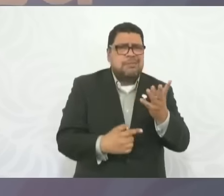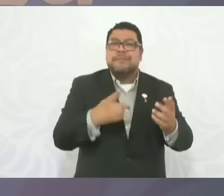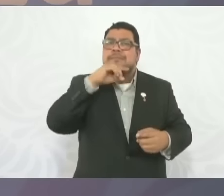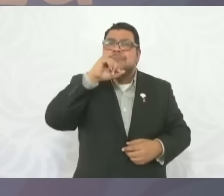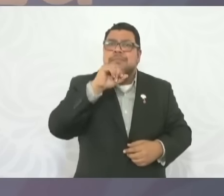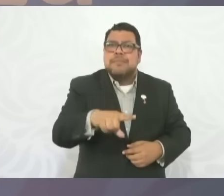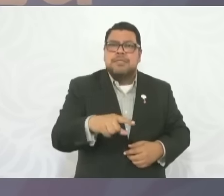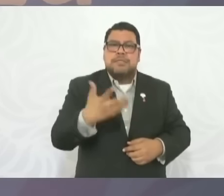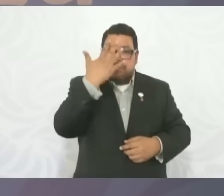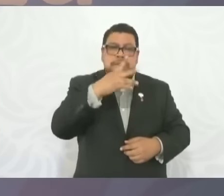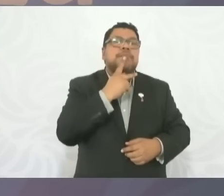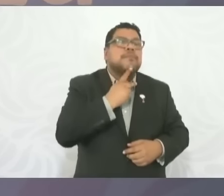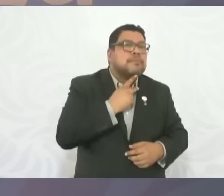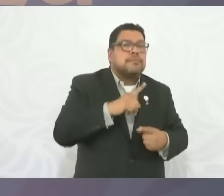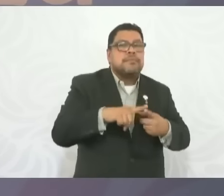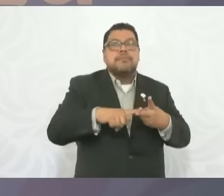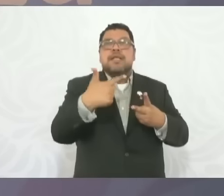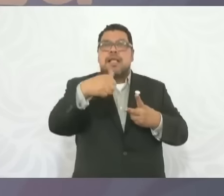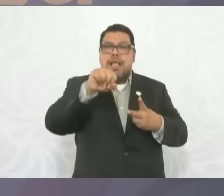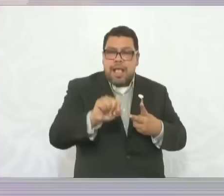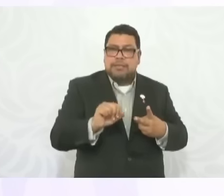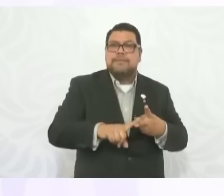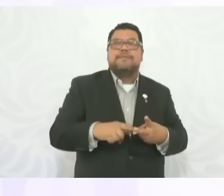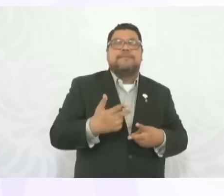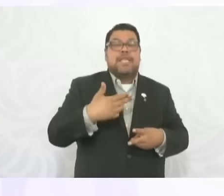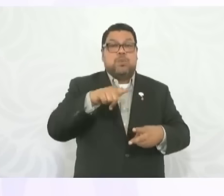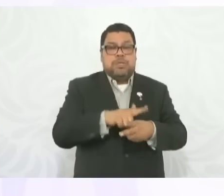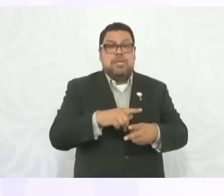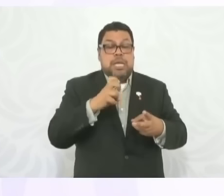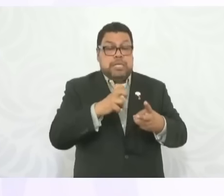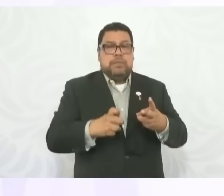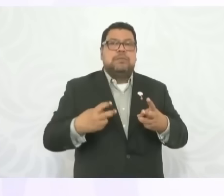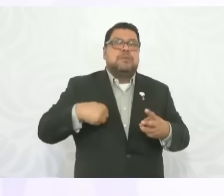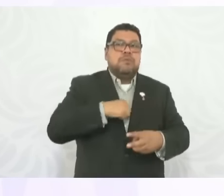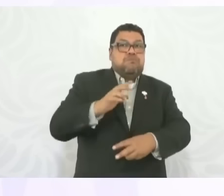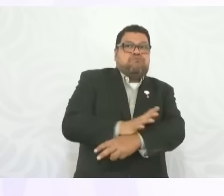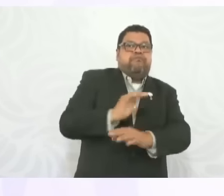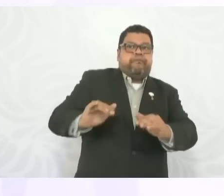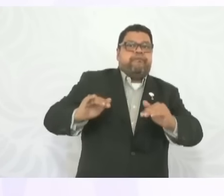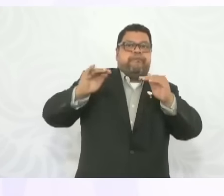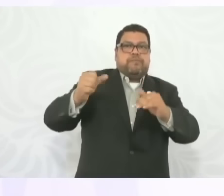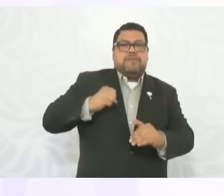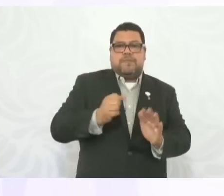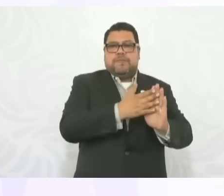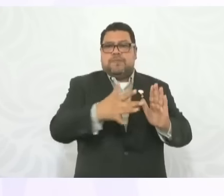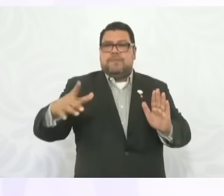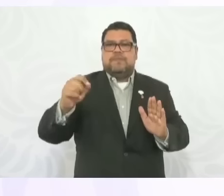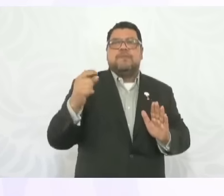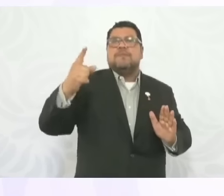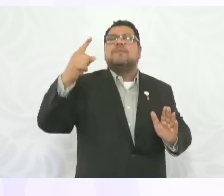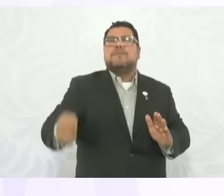el petróleo y el gas natural. Así, la soberanía energética del siglo XXI. consiste en aprovechar